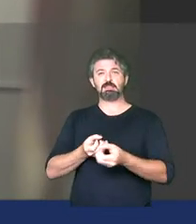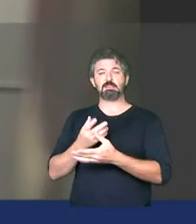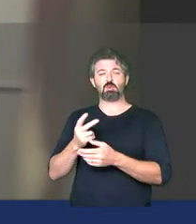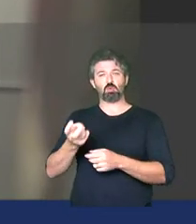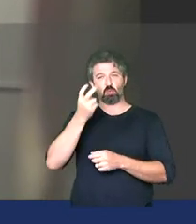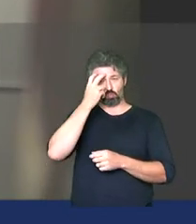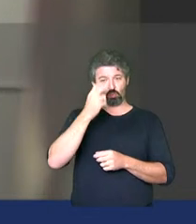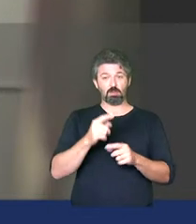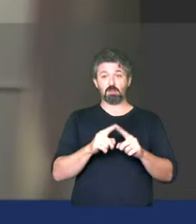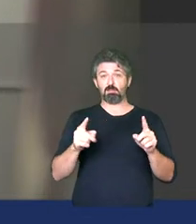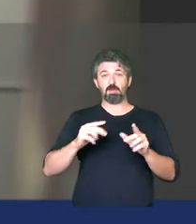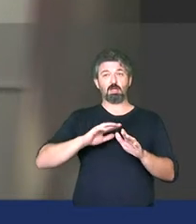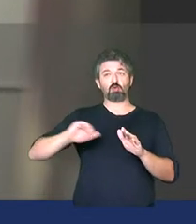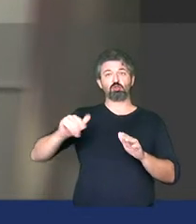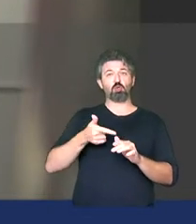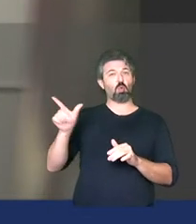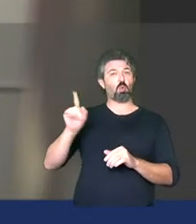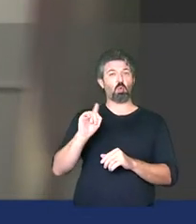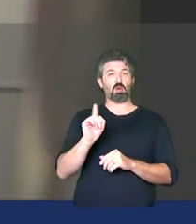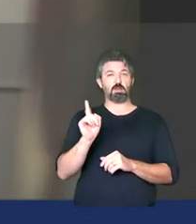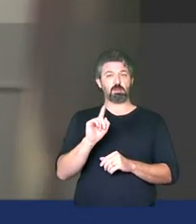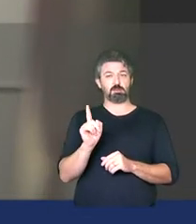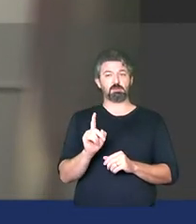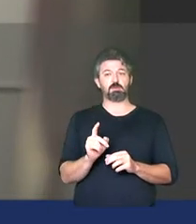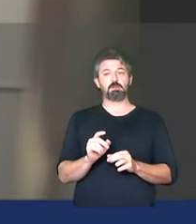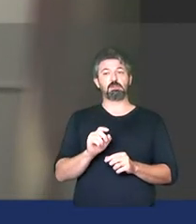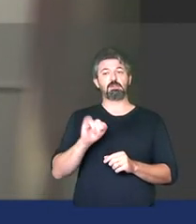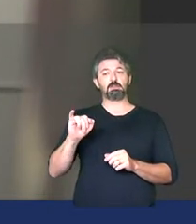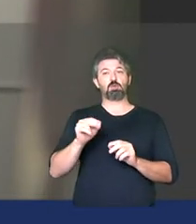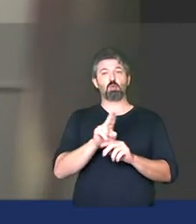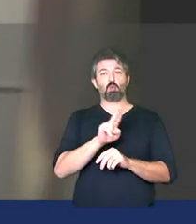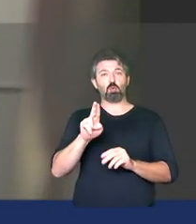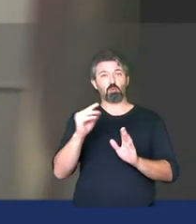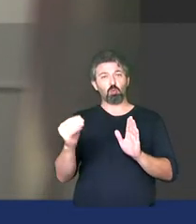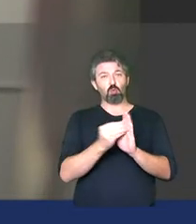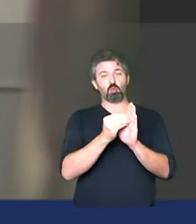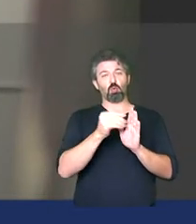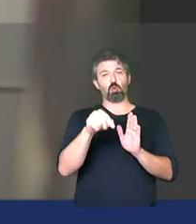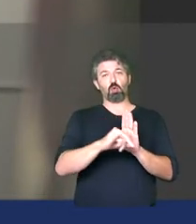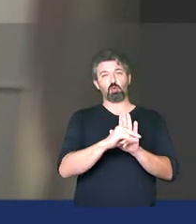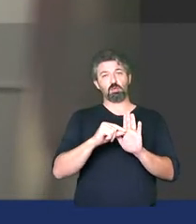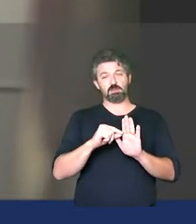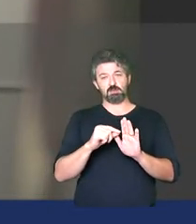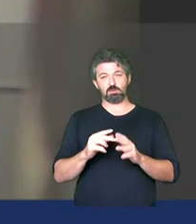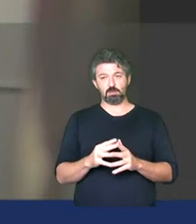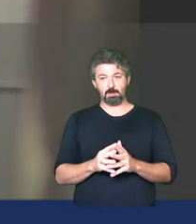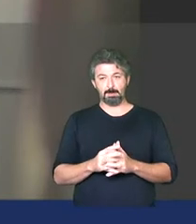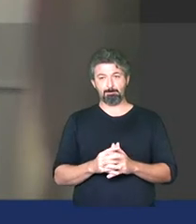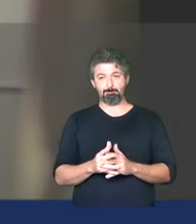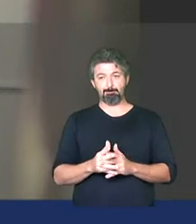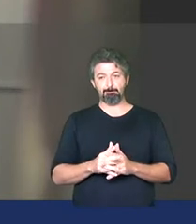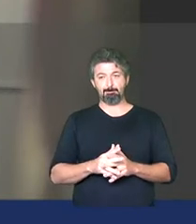EXEMPLIFICATIVO. OU SEJA, MENCIONADA VÁRIAS PRESSÕES ESCULTURAIS MAS NÃO EXCLUI OUTRAS E NÃO SEJAM NOMINALMENTE CITADAS NO